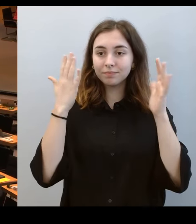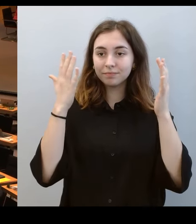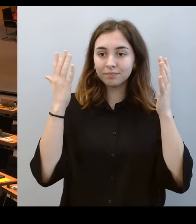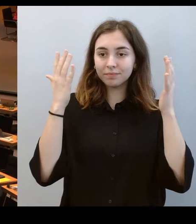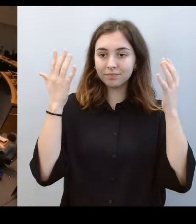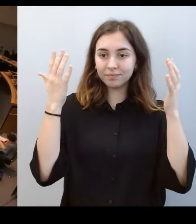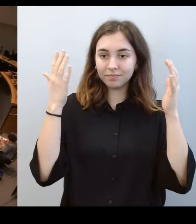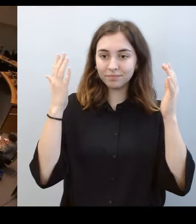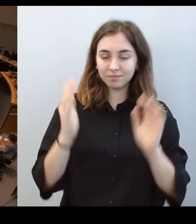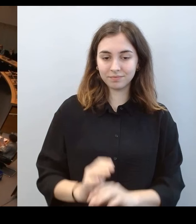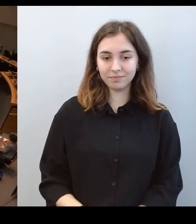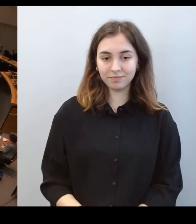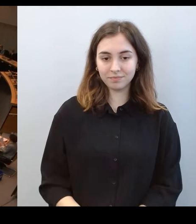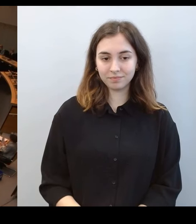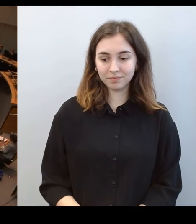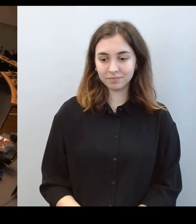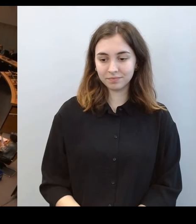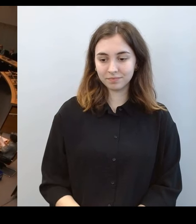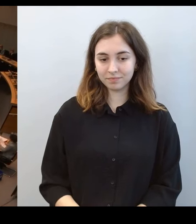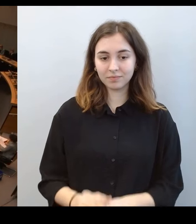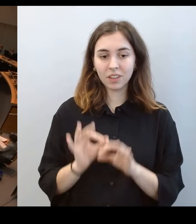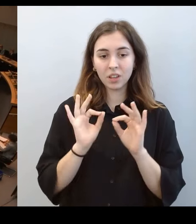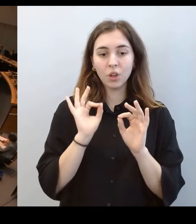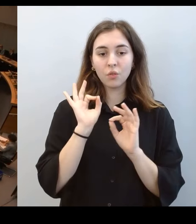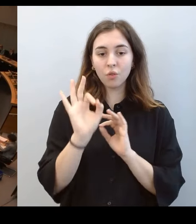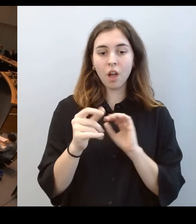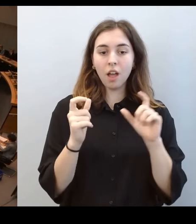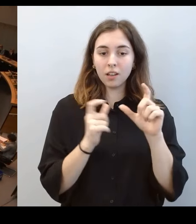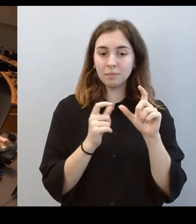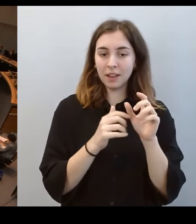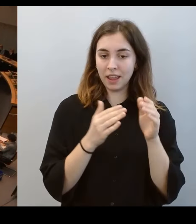(Beifall) (Rednerwechsel) Für die SPD Fraktion hat der Kollege Dörlemann jetzt das Wort.